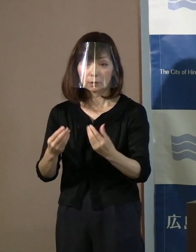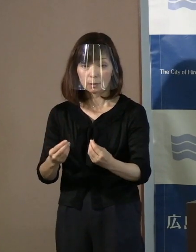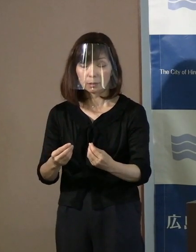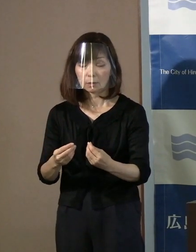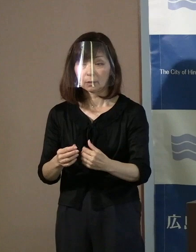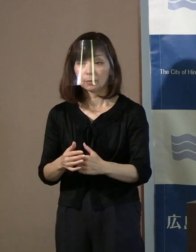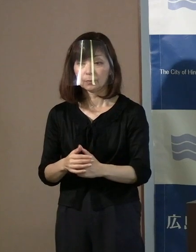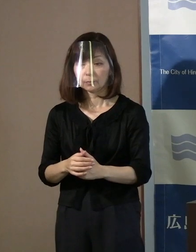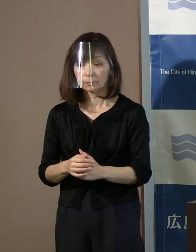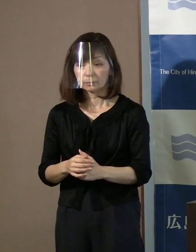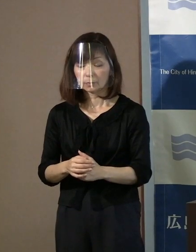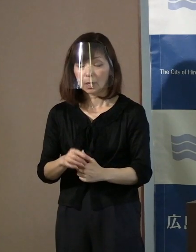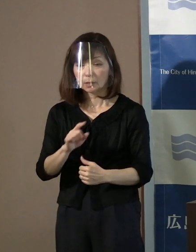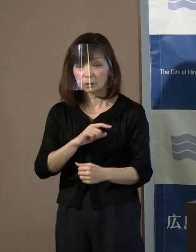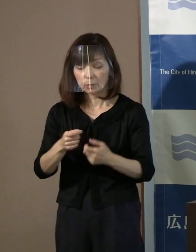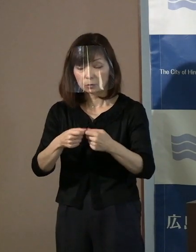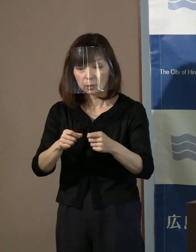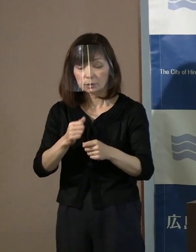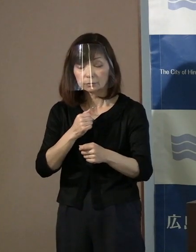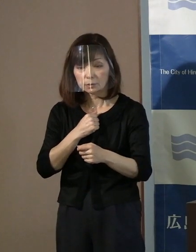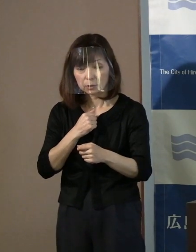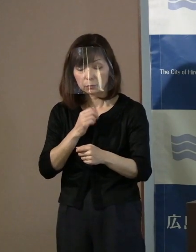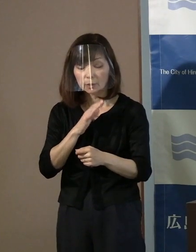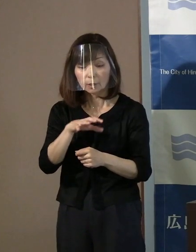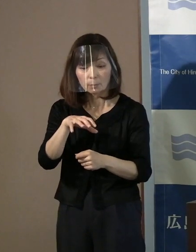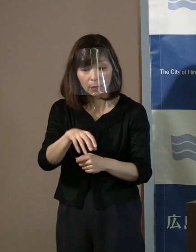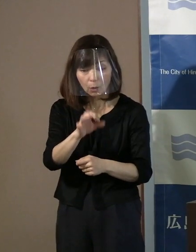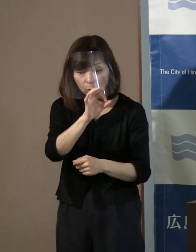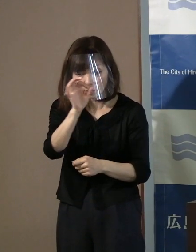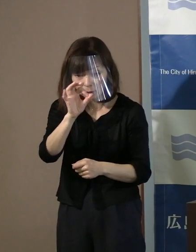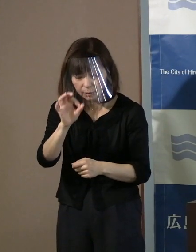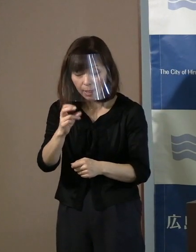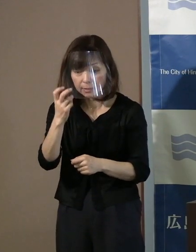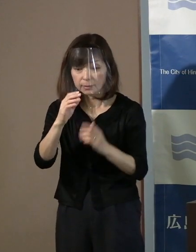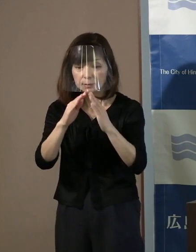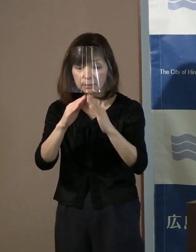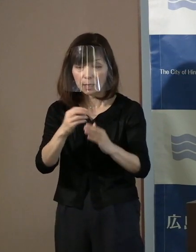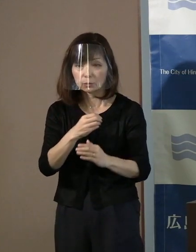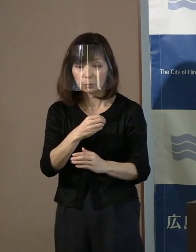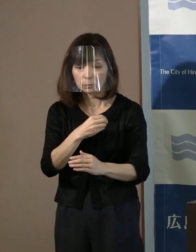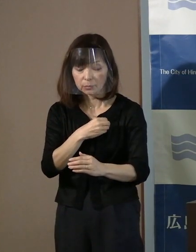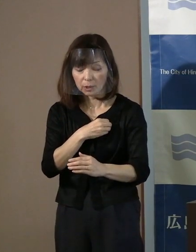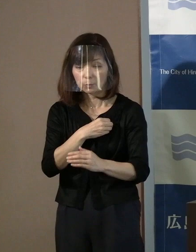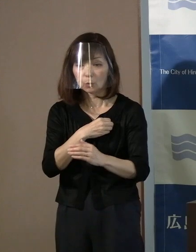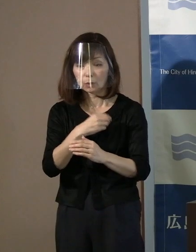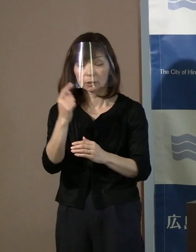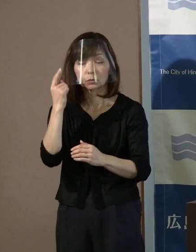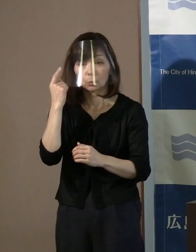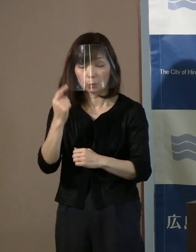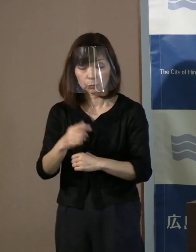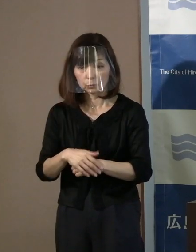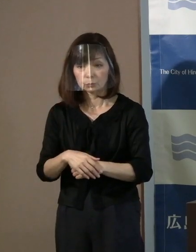やはり､文化財審議会の先生ということだと 理解しております｡ いろいろな学識経験者の方の 御意見があるというのも